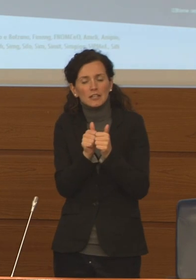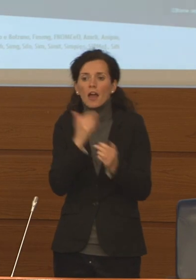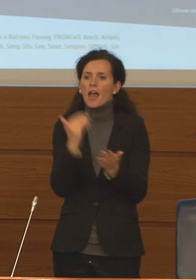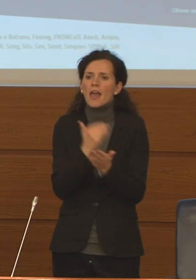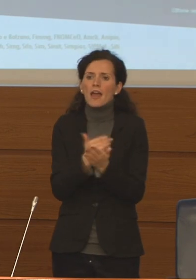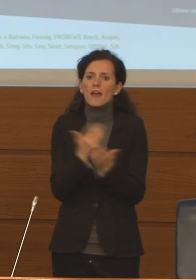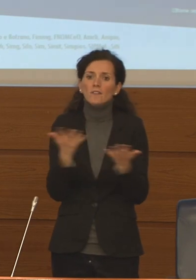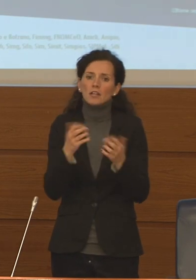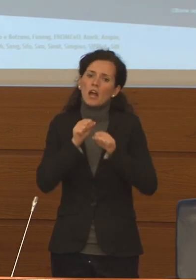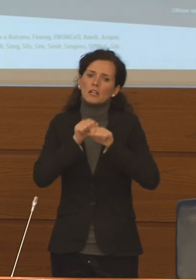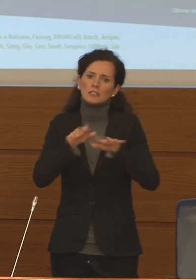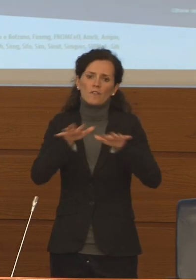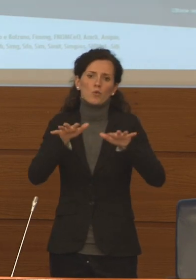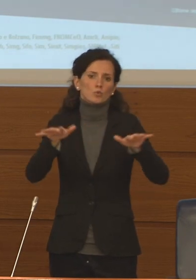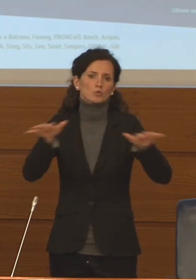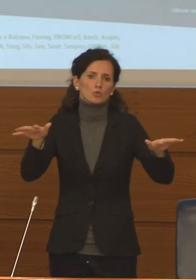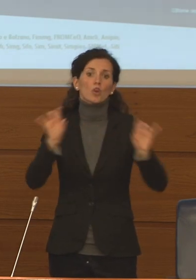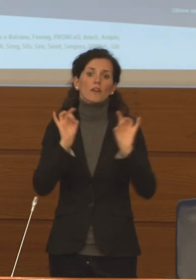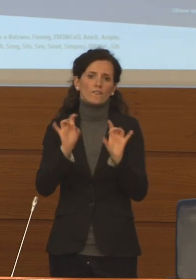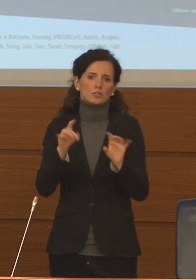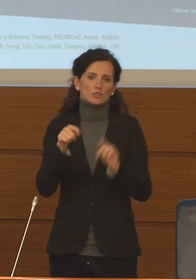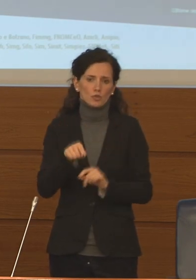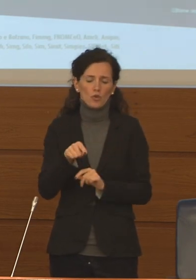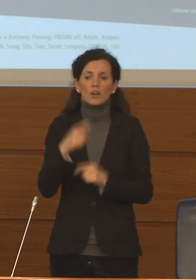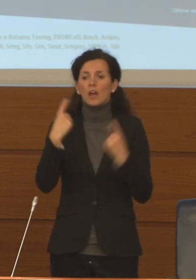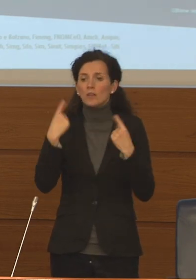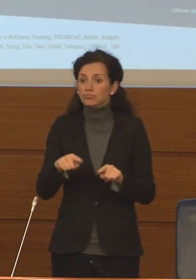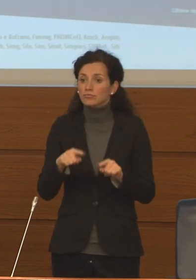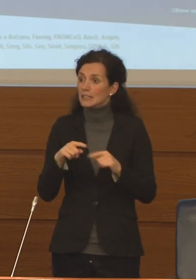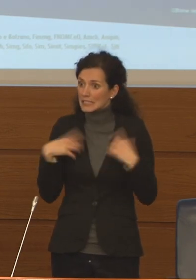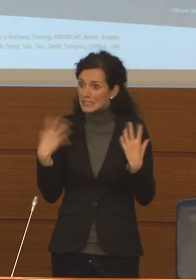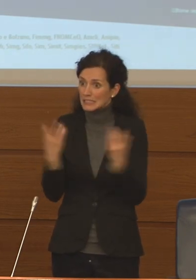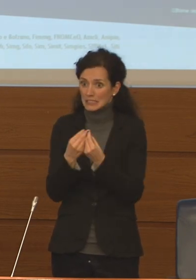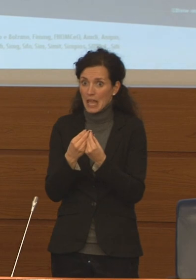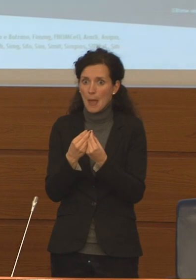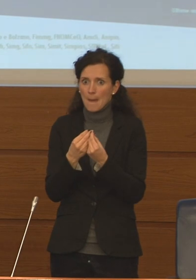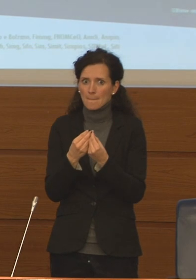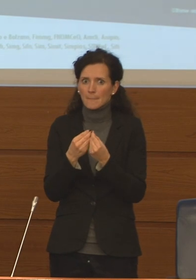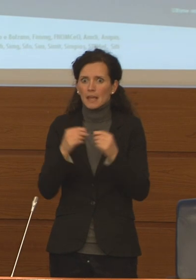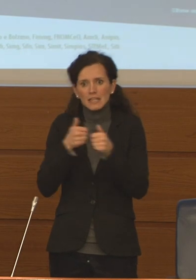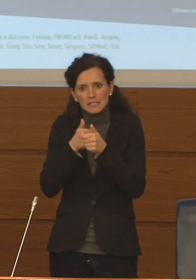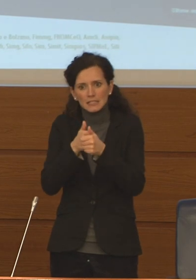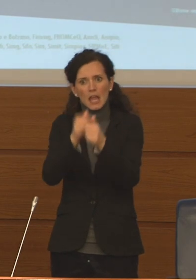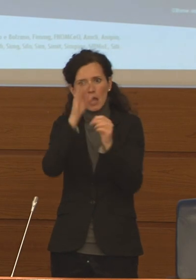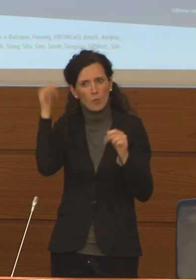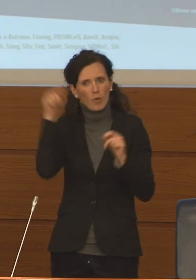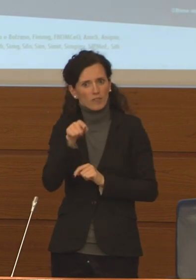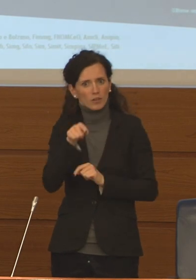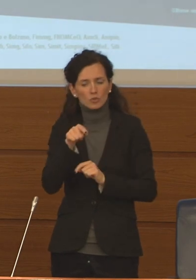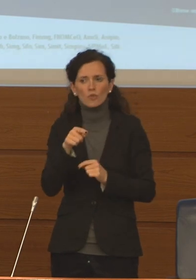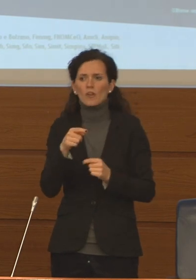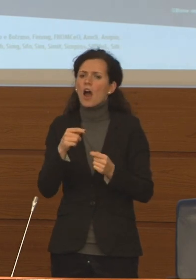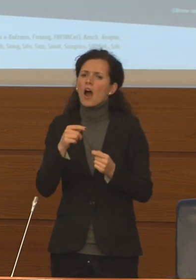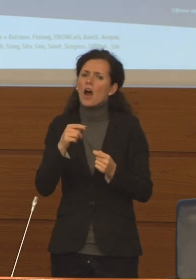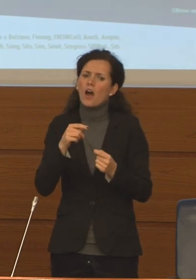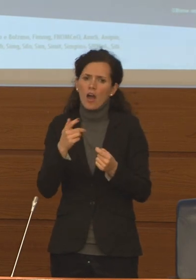diffusione dell'infezione. Questo credo sia lo spirito più importante e questo vale indipendentemente dal monitoraggio che stiamo facendo